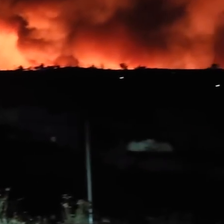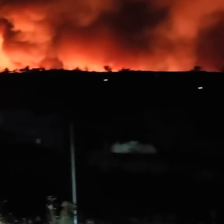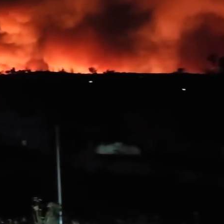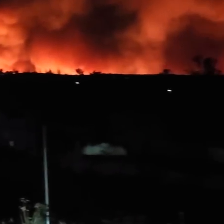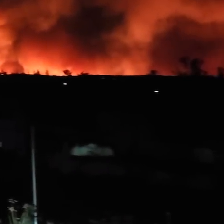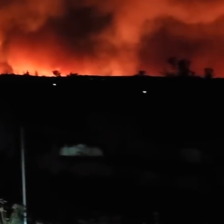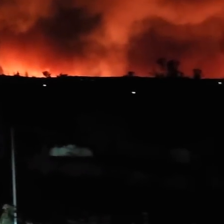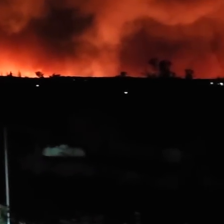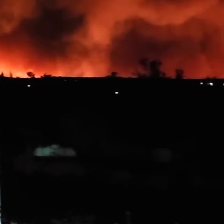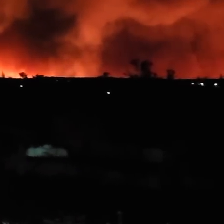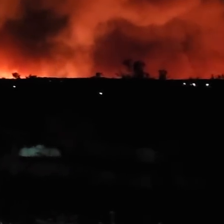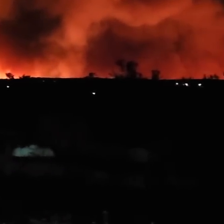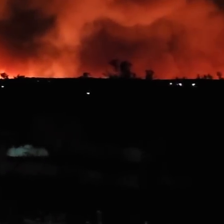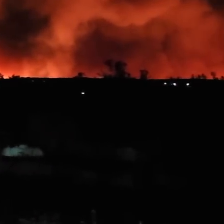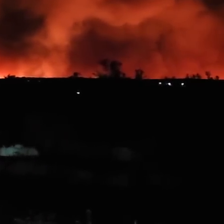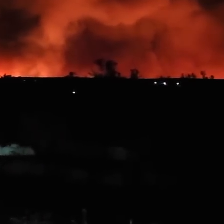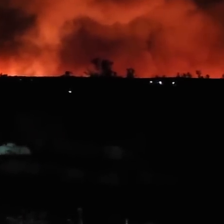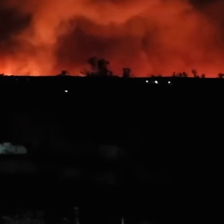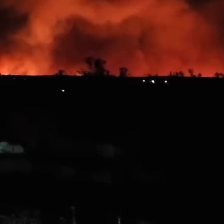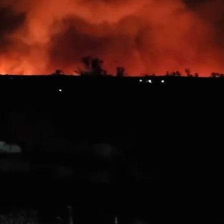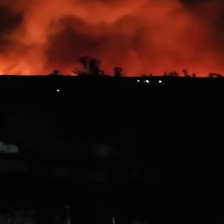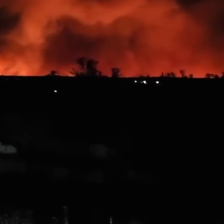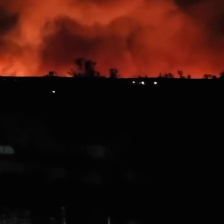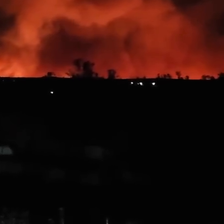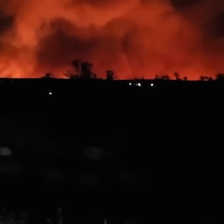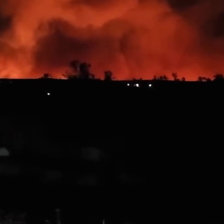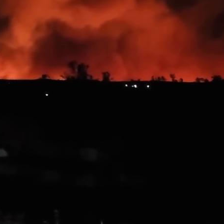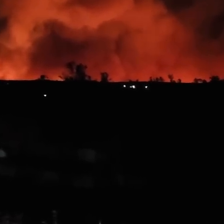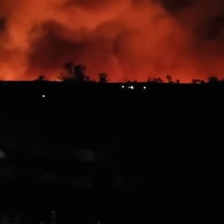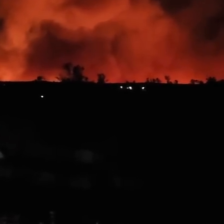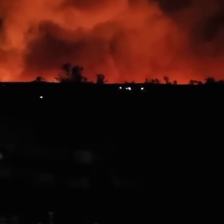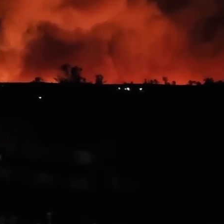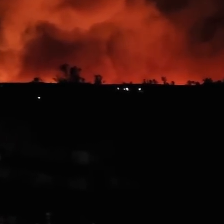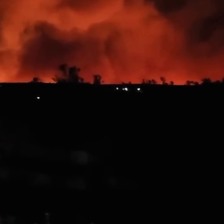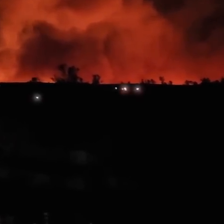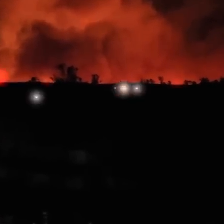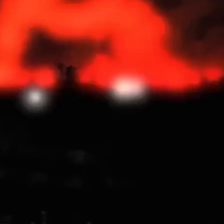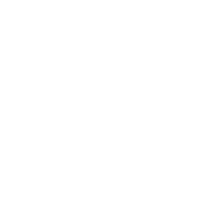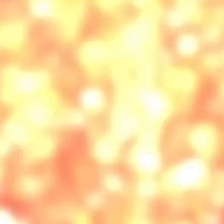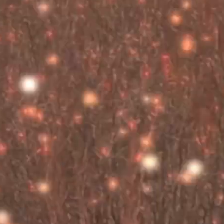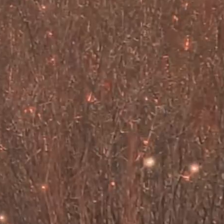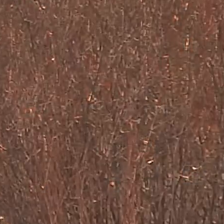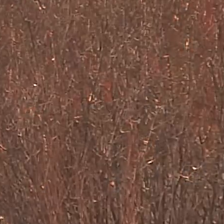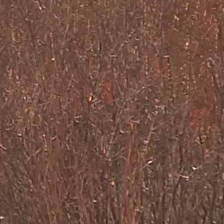Equipo de rescate mexicano conocido por su habilidad y coraje en situaciones